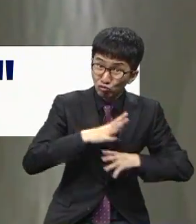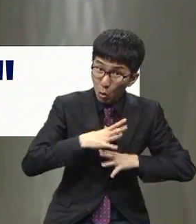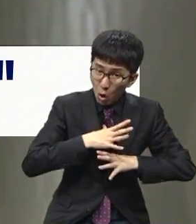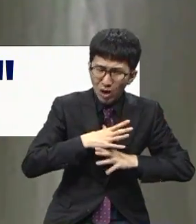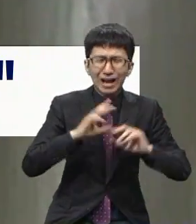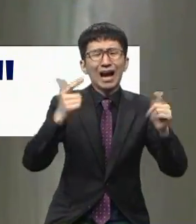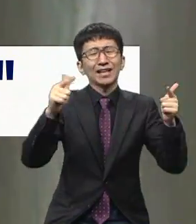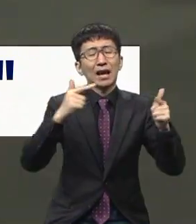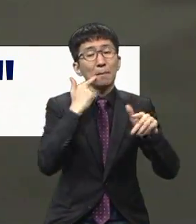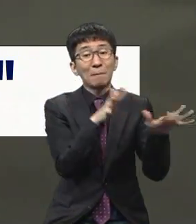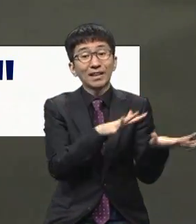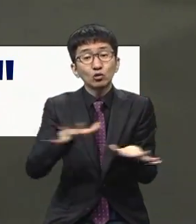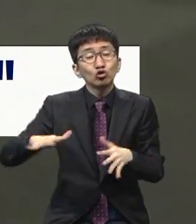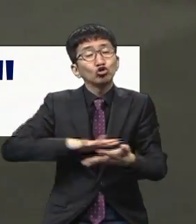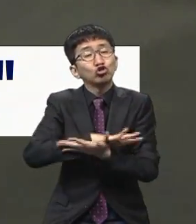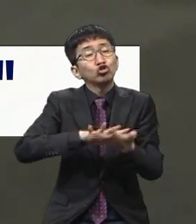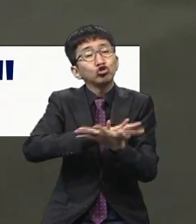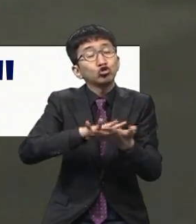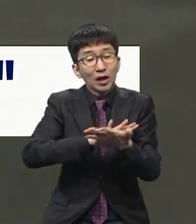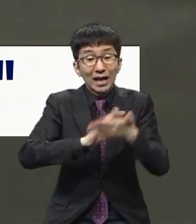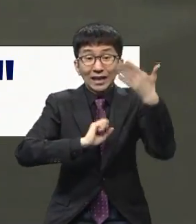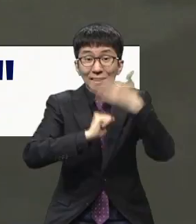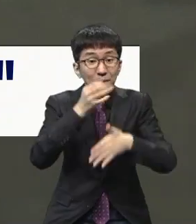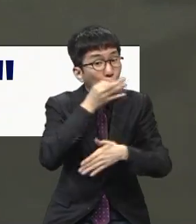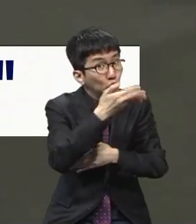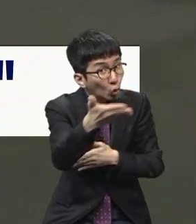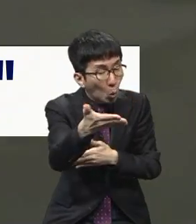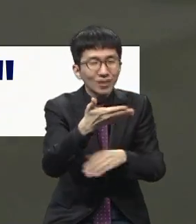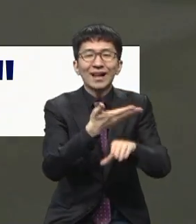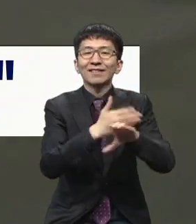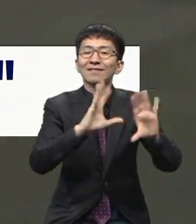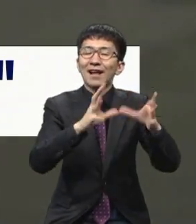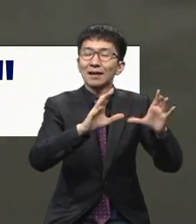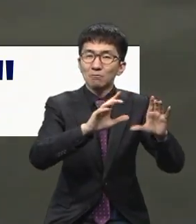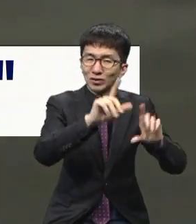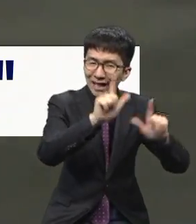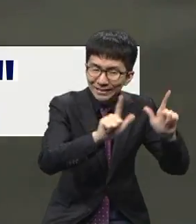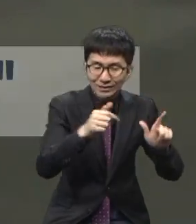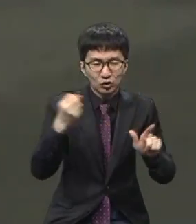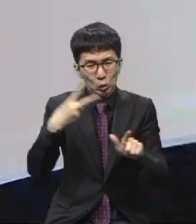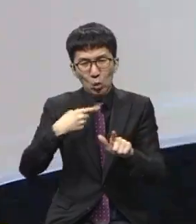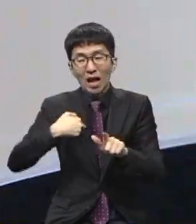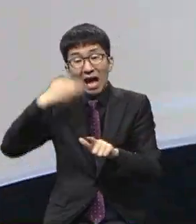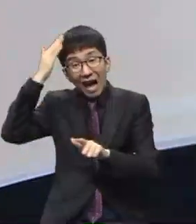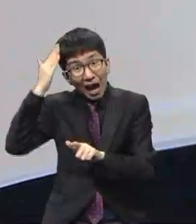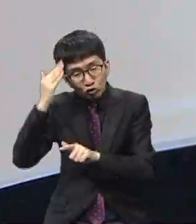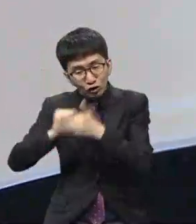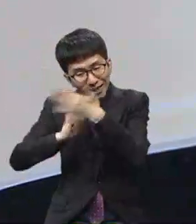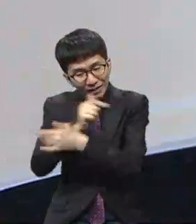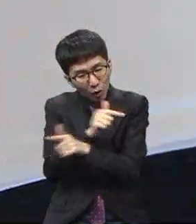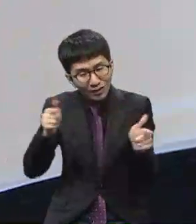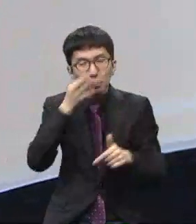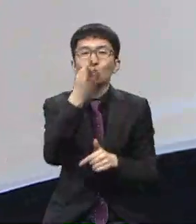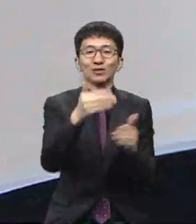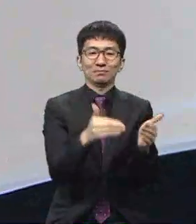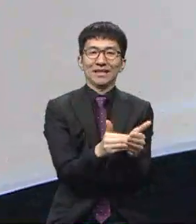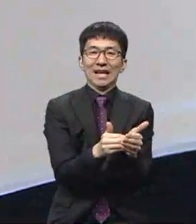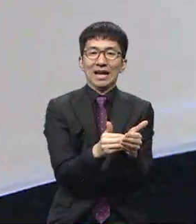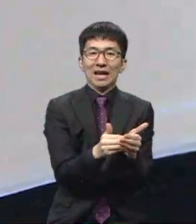대해서는 해외 바닷속에서 찍은 손 씨 사진과 국내에서 물놀이하는 영상을 확보했다고 밝혔습니다. 당일 행적도 상세히 공개했는데 손 씨와 A